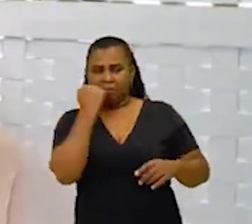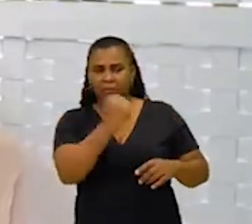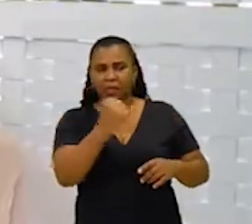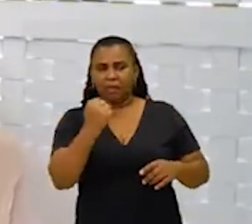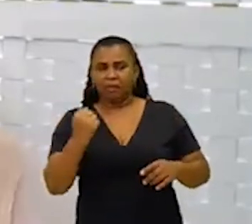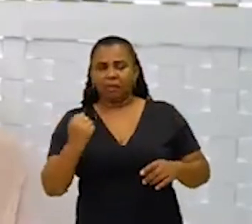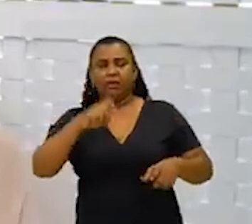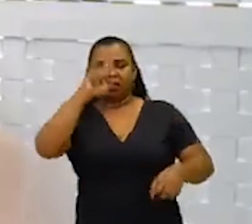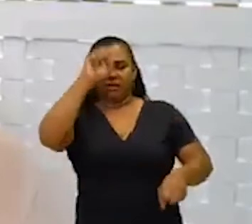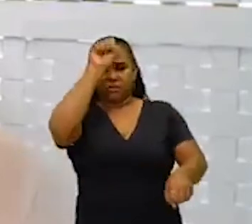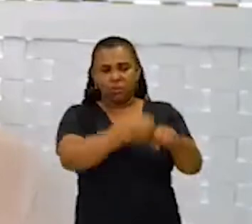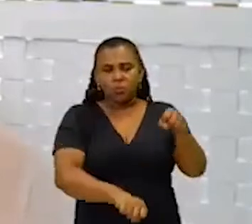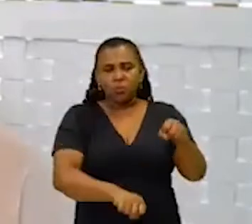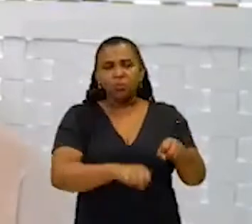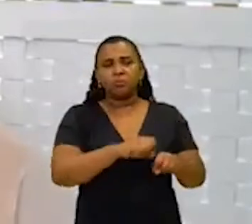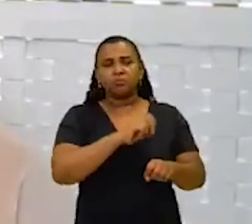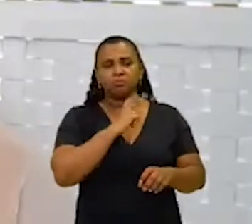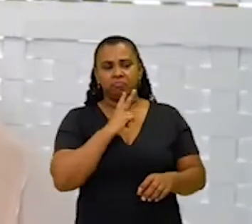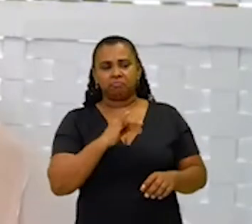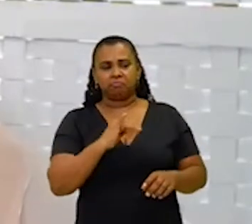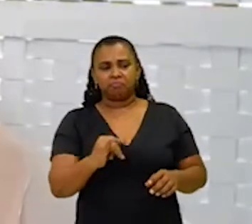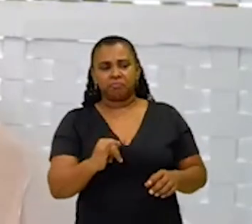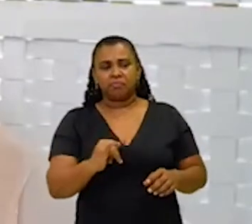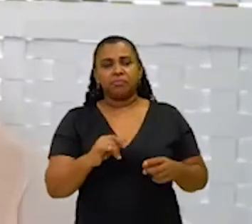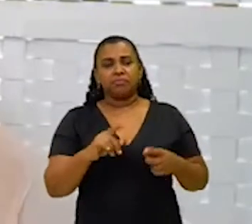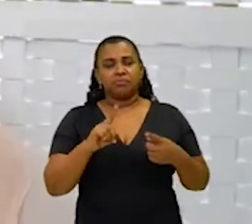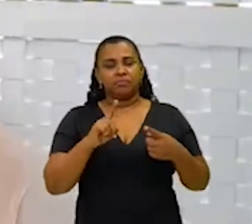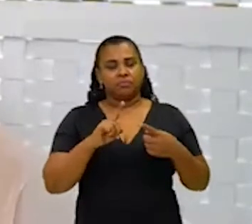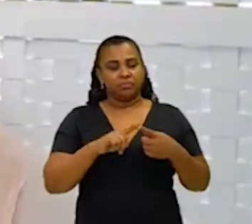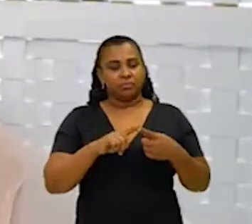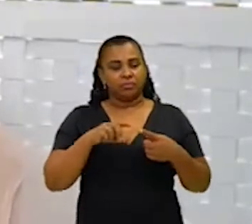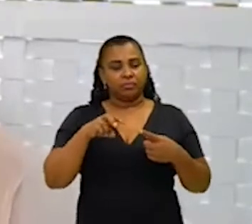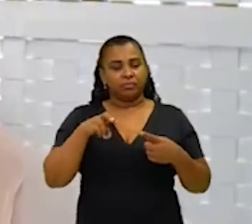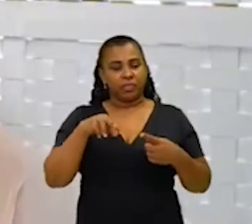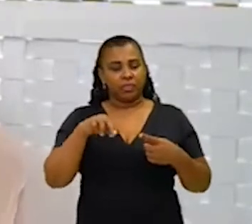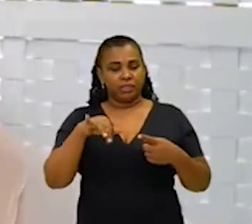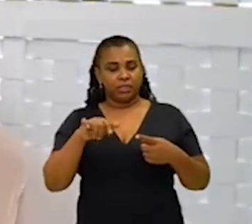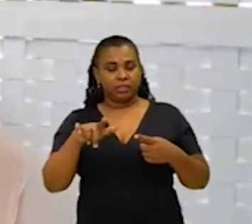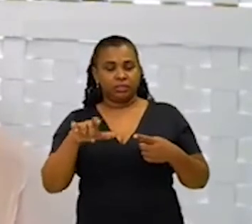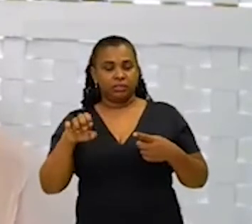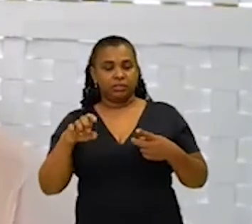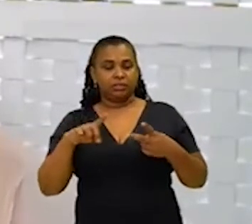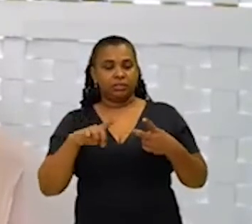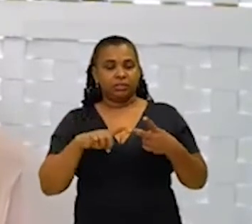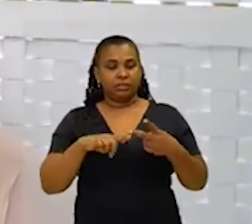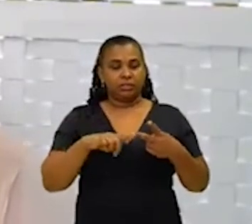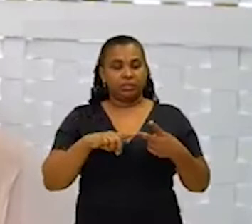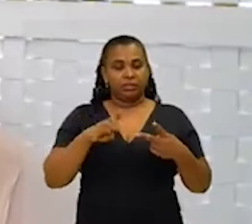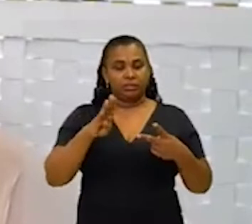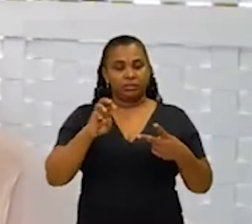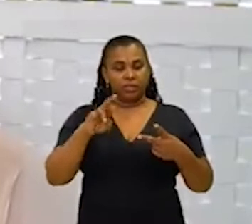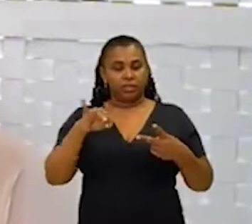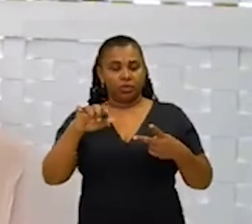Hilton Caroline ara a última rodada coletiva Benny brioli aqui de Niterói teve que sair do Brasil e